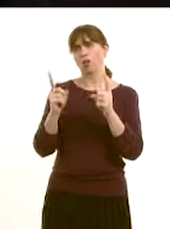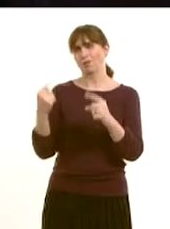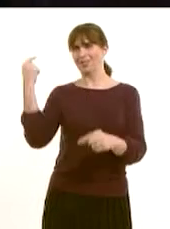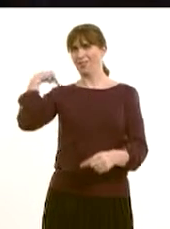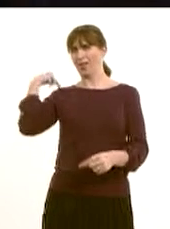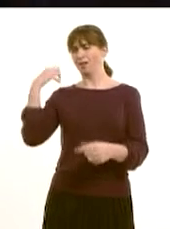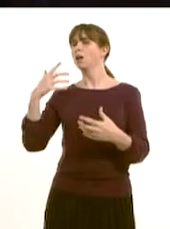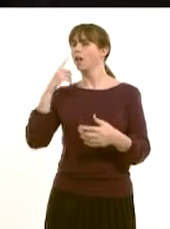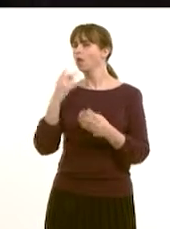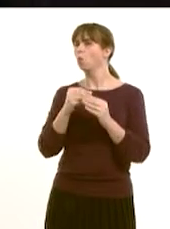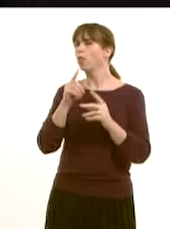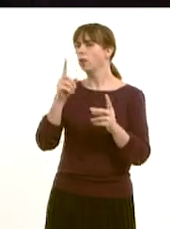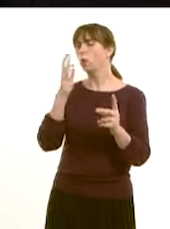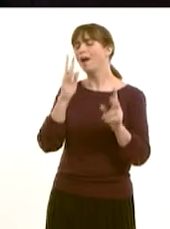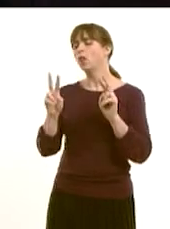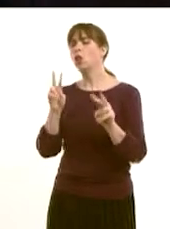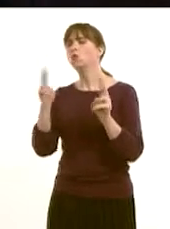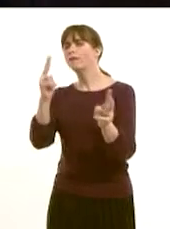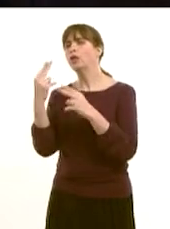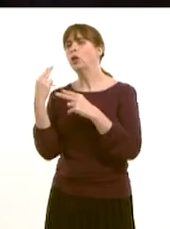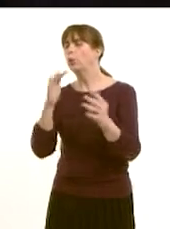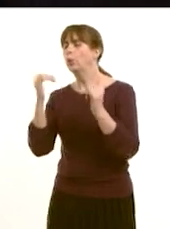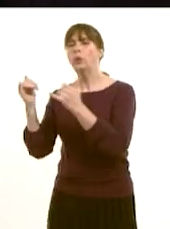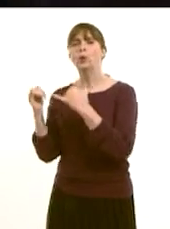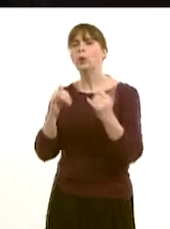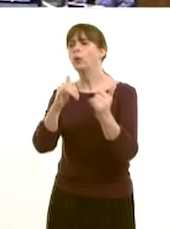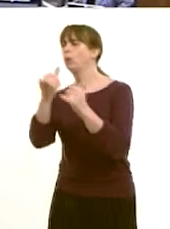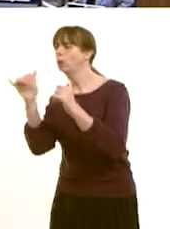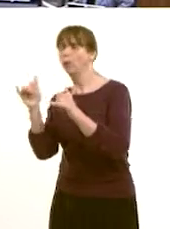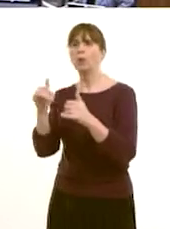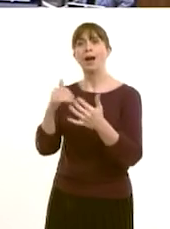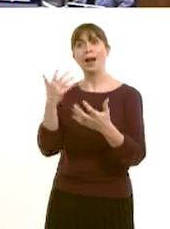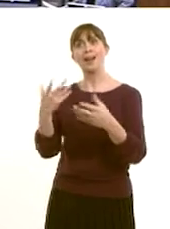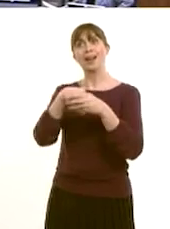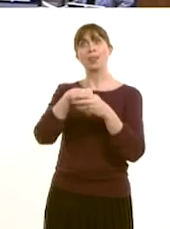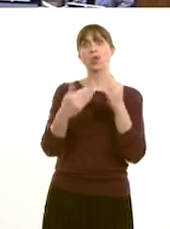hwn fel rhan oír ddeddfwriaeth newydd? Carwyn Jones: Fe wnaf i ysgrifennu at yr Aelod ynglyn ‚ hynny.